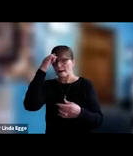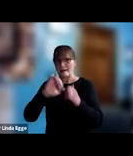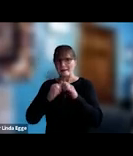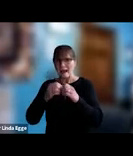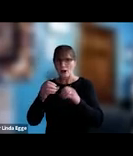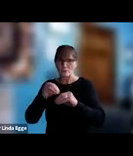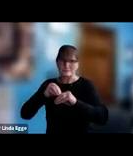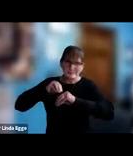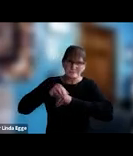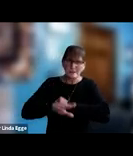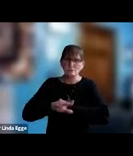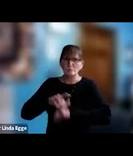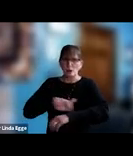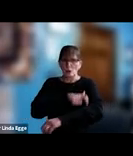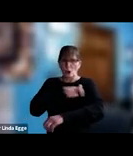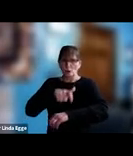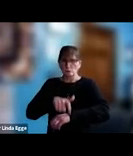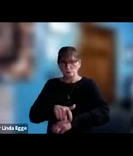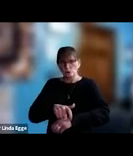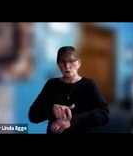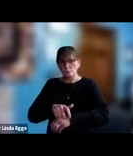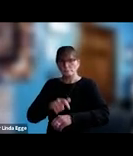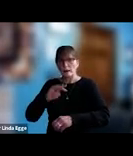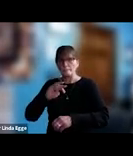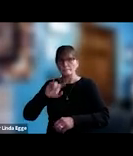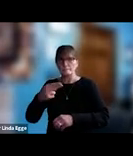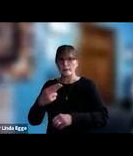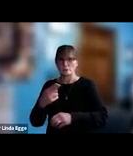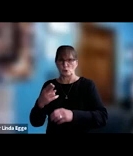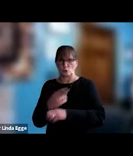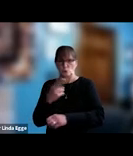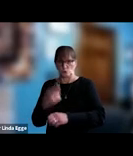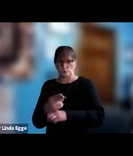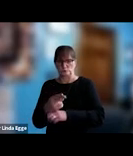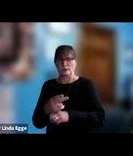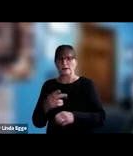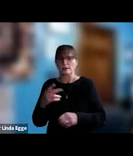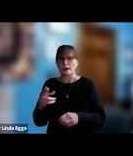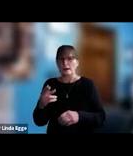por el uso a largo plazo de metanfetamina. Y así el consumo de Paige ha alterado...